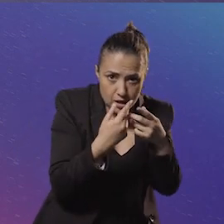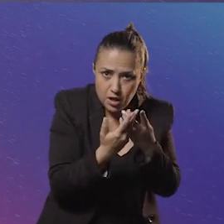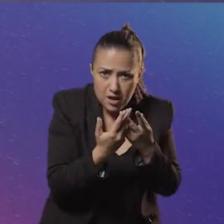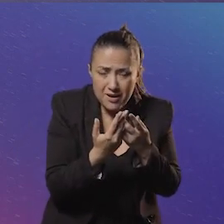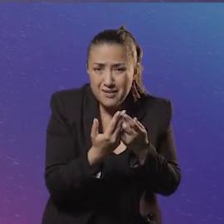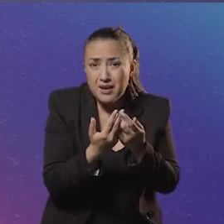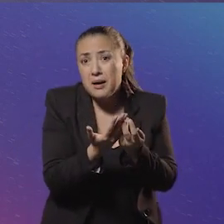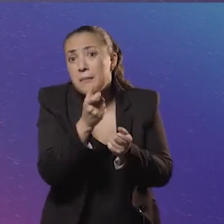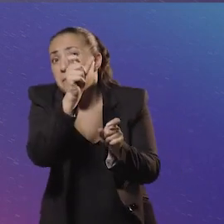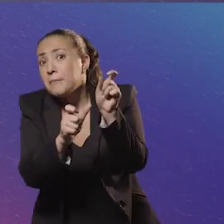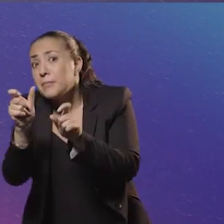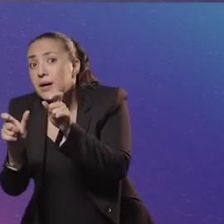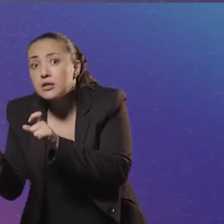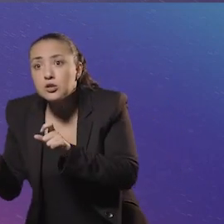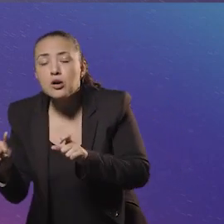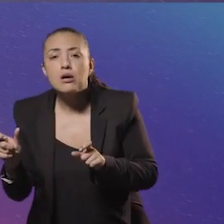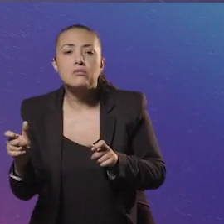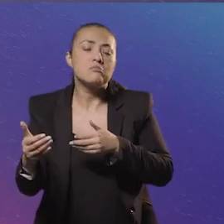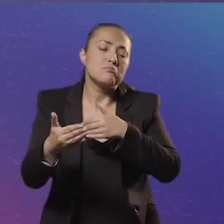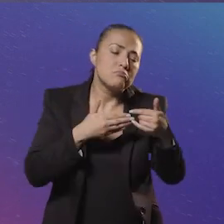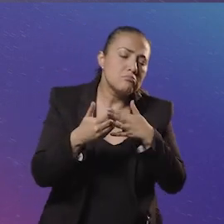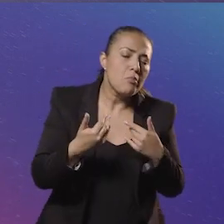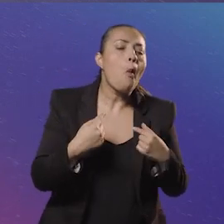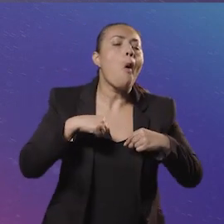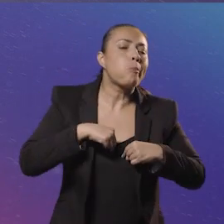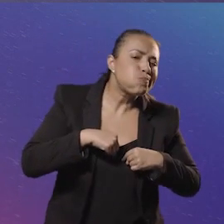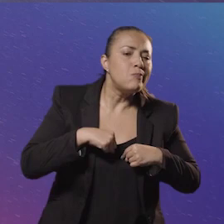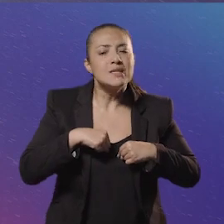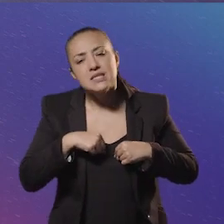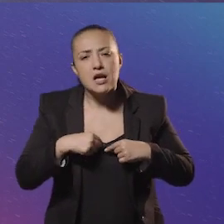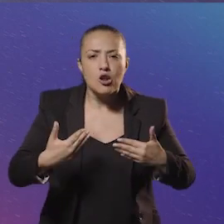Si las personas, independientemente de que tengan o no discapacidad,